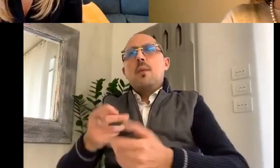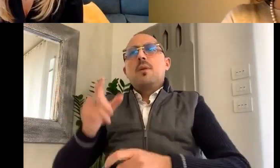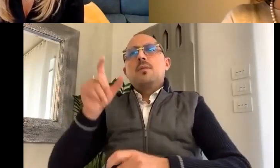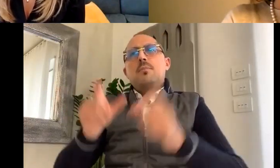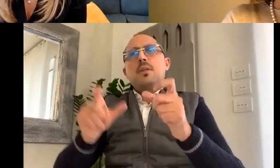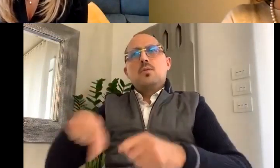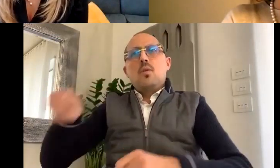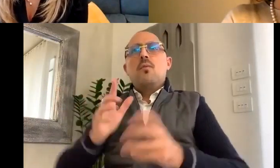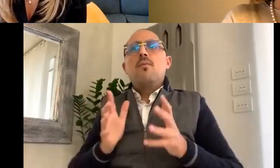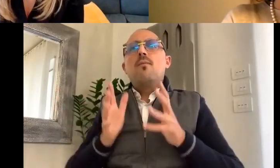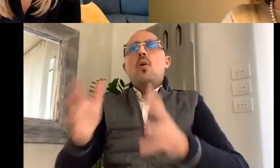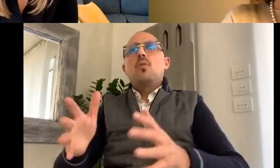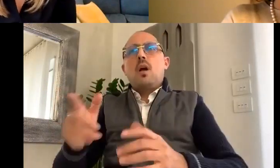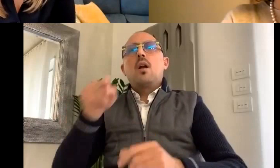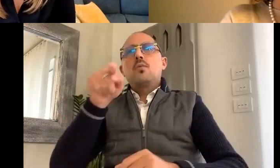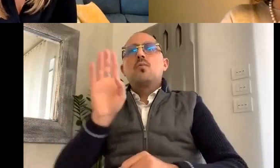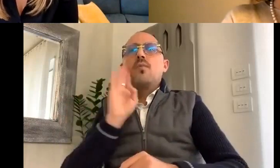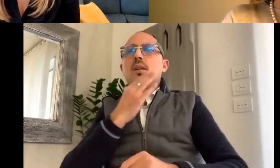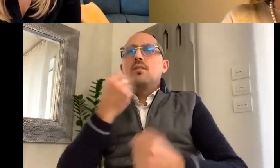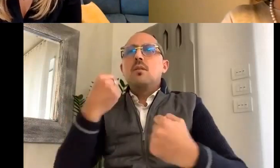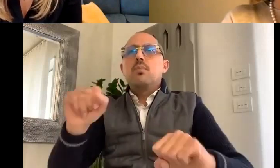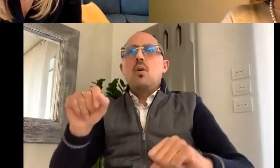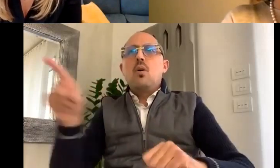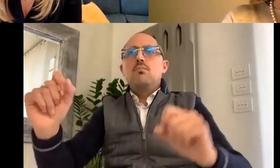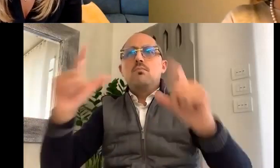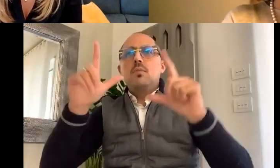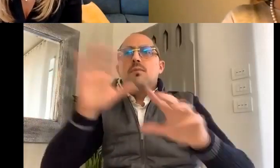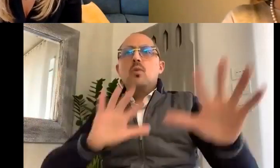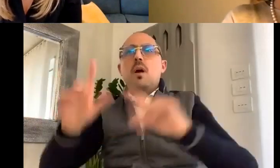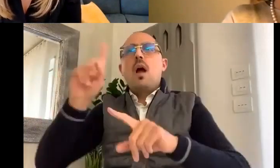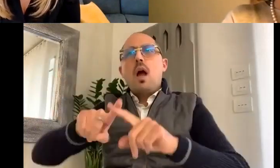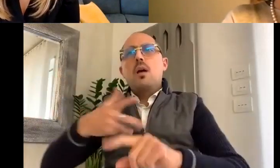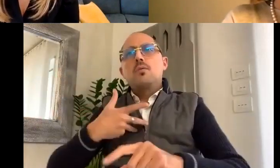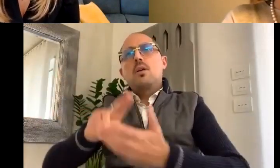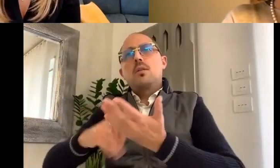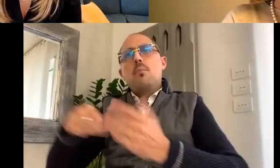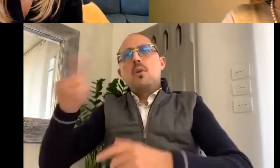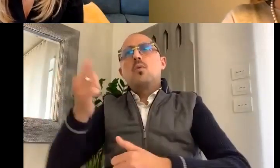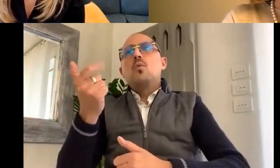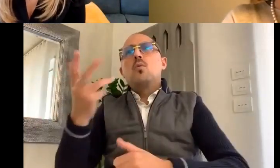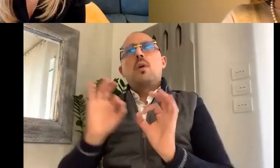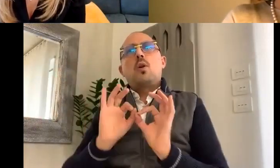essere alla pari degli altri. Fortunatamente grazie agli interpreti che abbiamo, su facebook